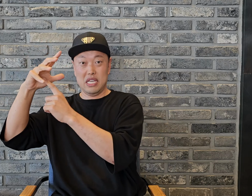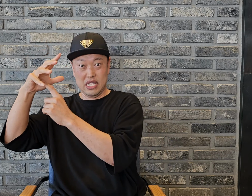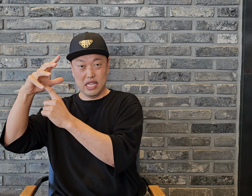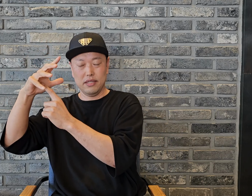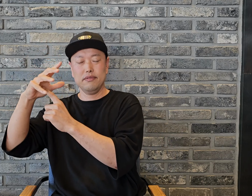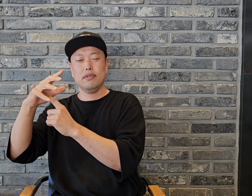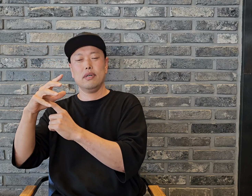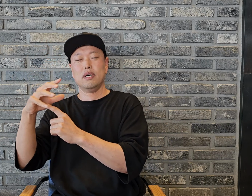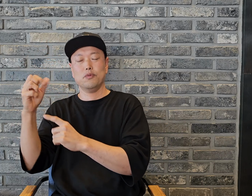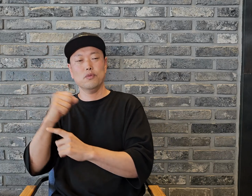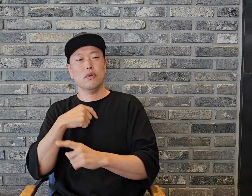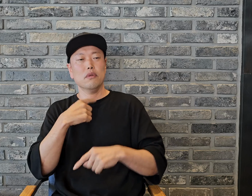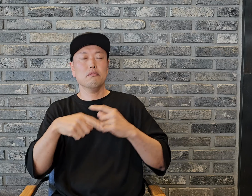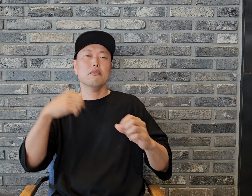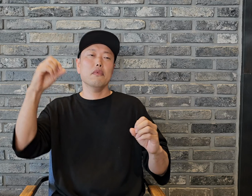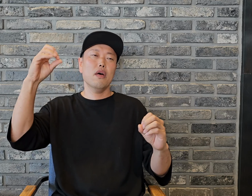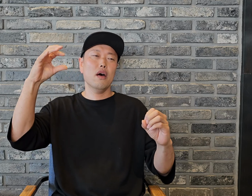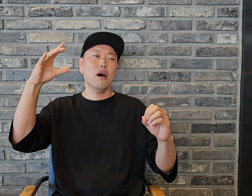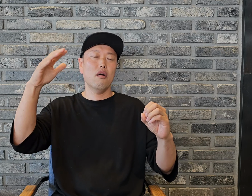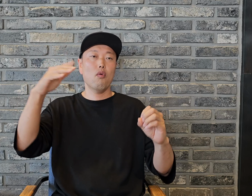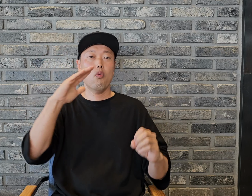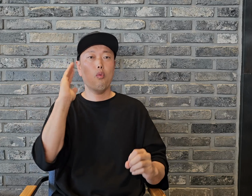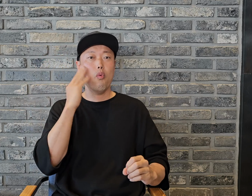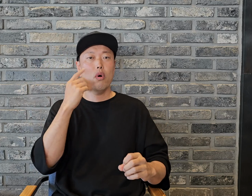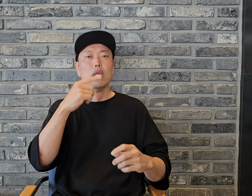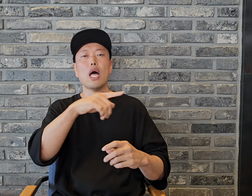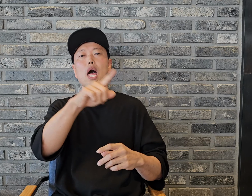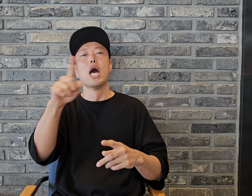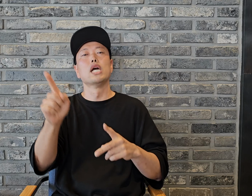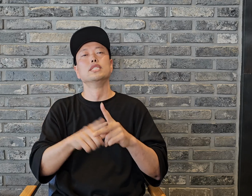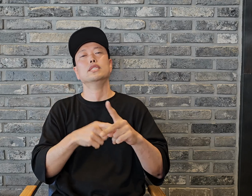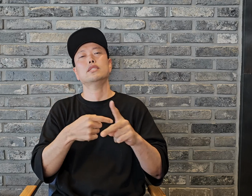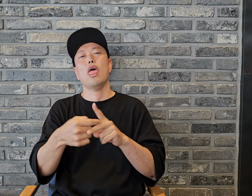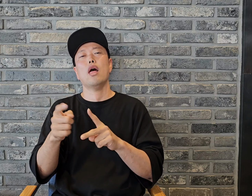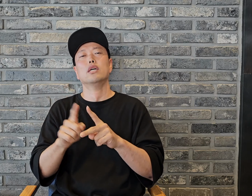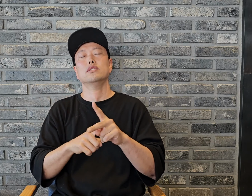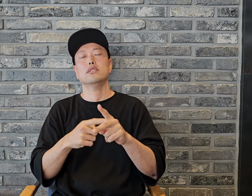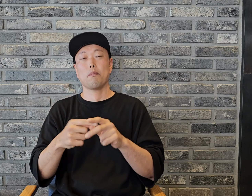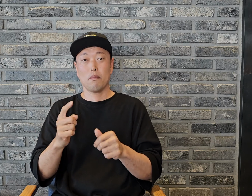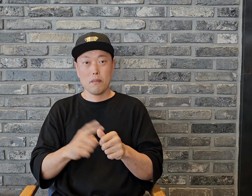Nachdem ich das gesehen hatte, lobten mich die Gehörlosen sehr und